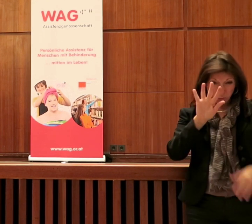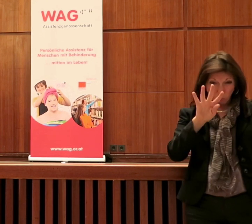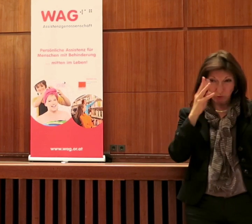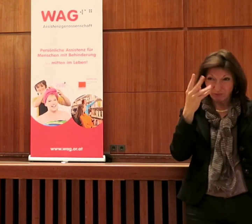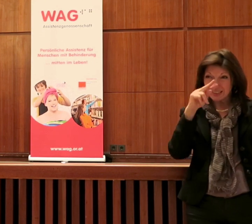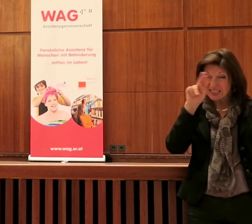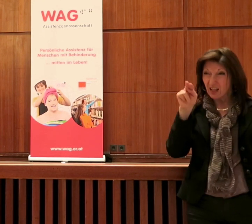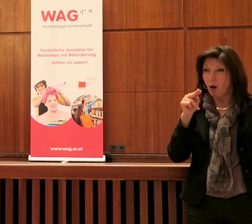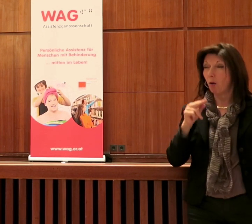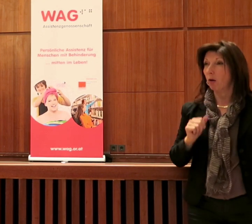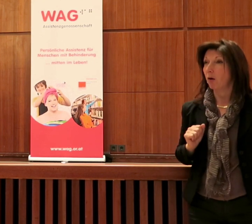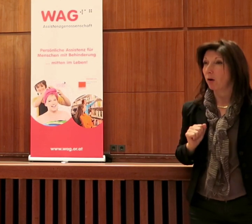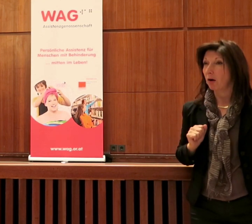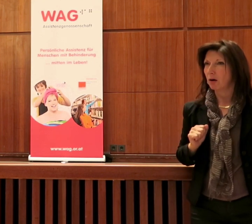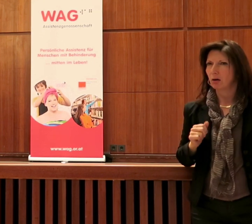fragt man sich: "Wie geht sich das aus?"